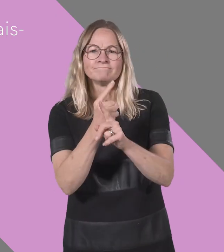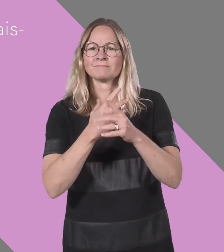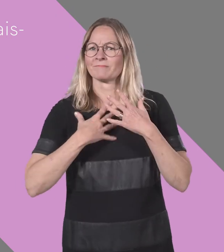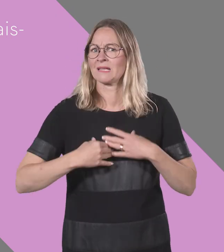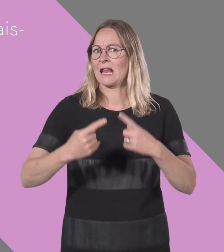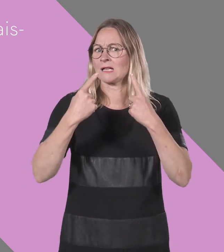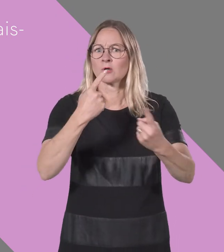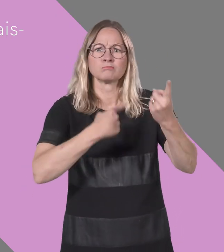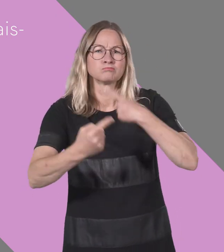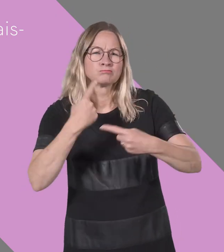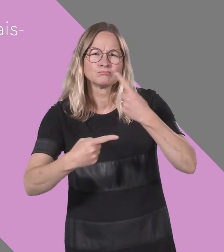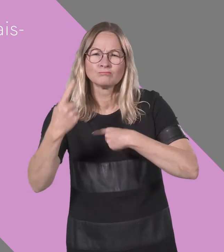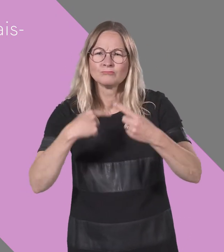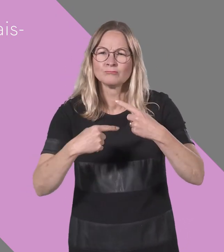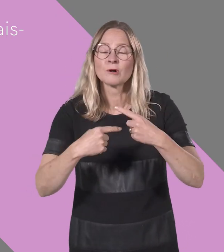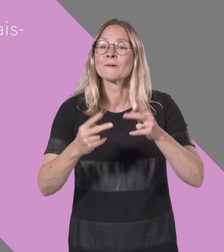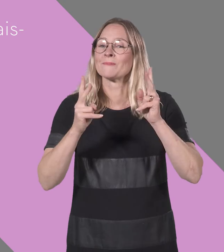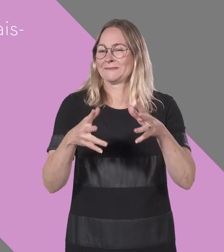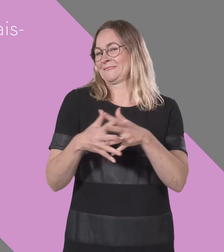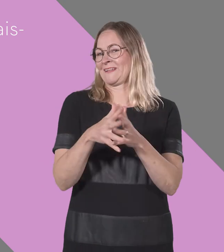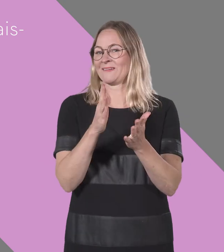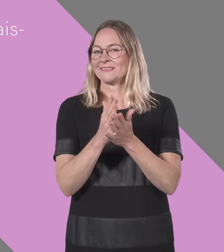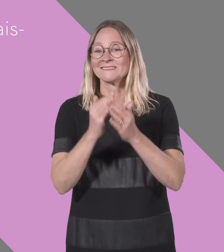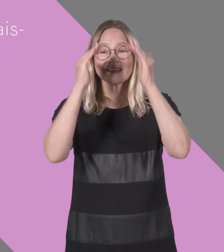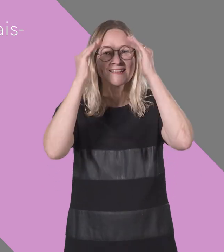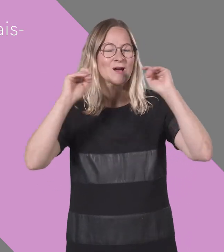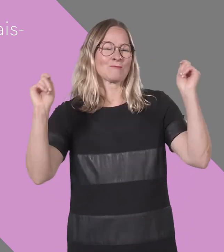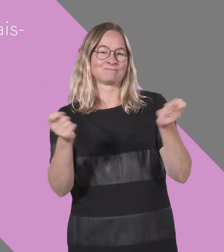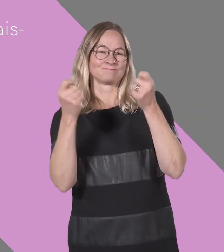mielenkiintoisiin keskusteluihin sekä tietenkin illanviettoon -